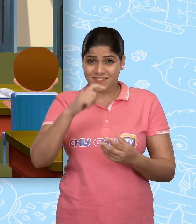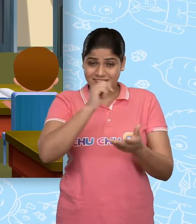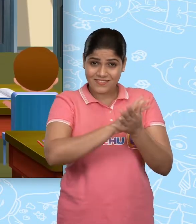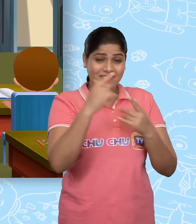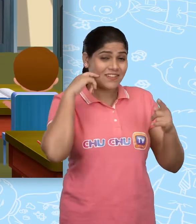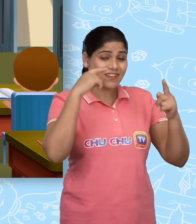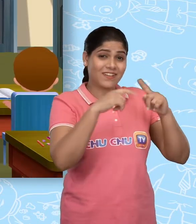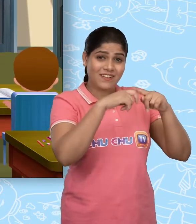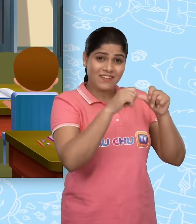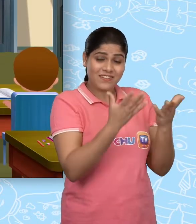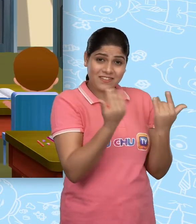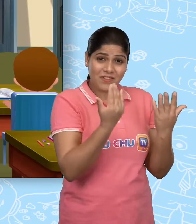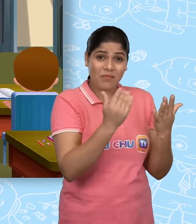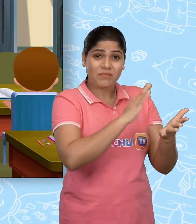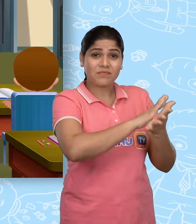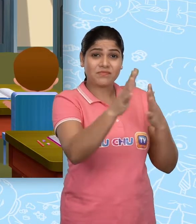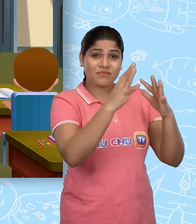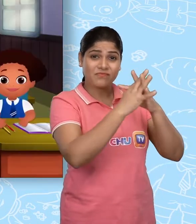Chika, चलो अपना homework दिखाओ